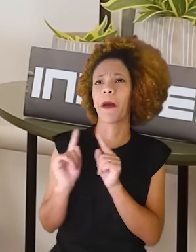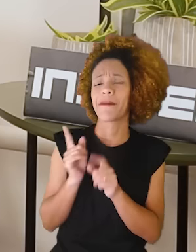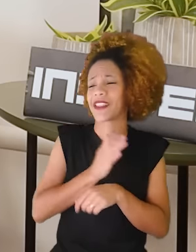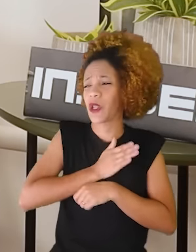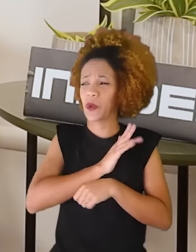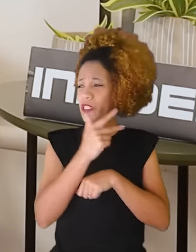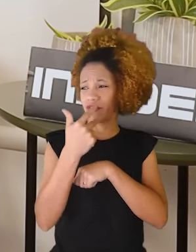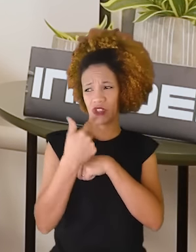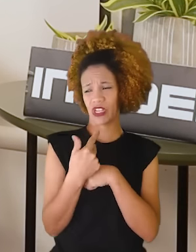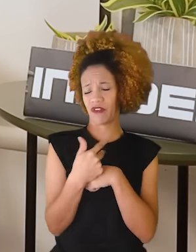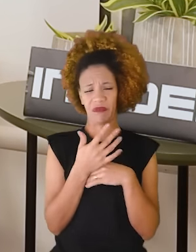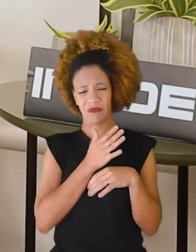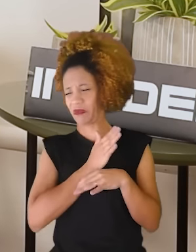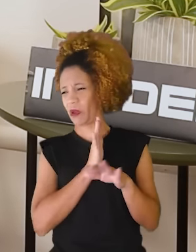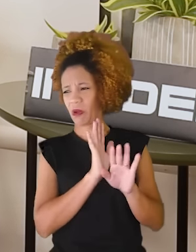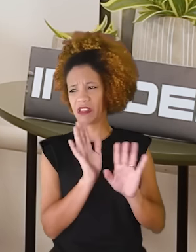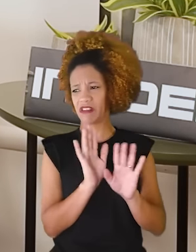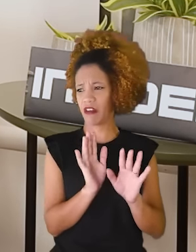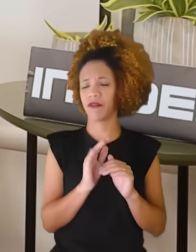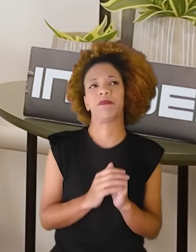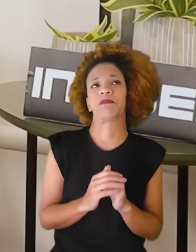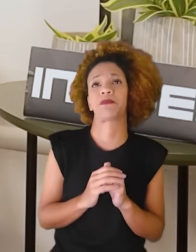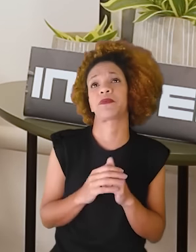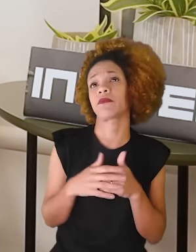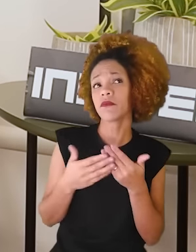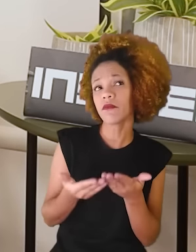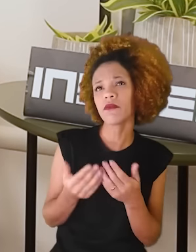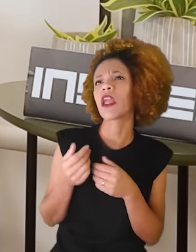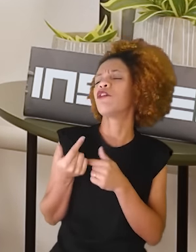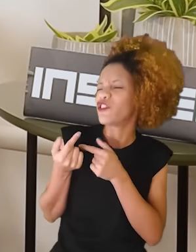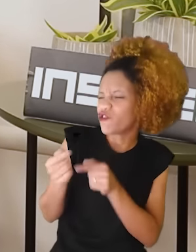não gostava de gravar ela não curtia muito Ass Lano de gravar vídeo e tal eu ficava enchendo o